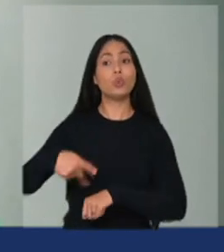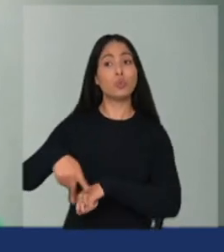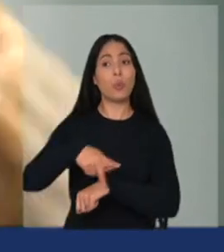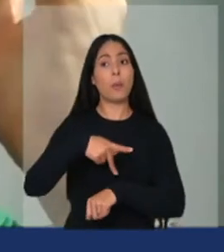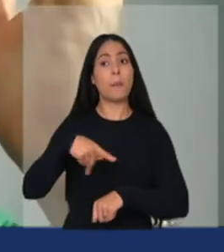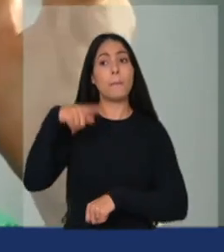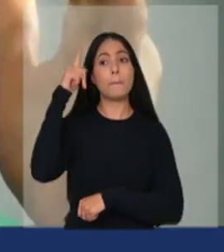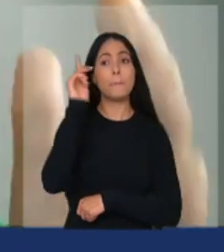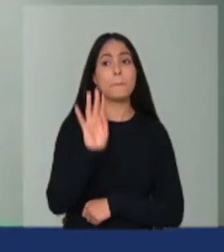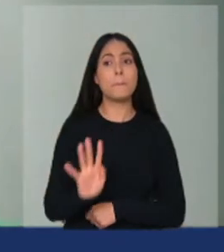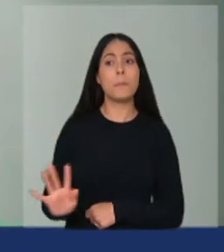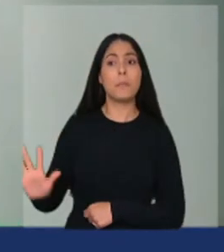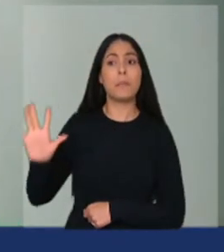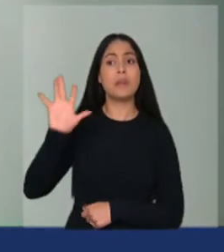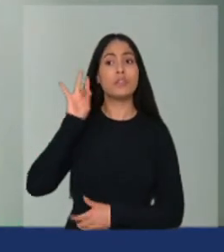VACINAS QUE FORAM OFERECIDAS